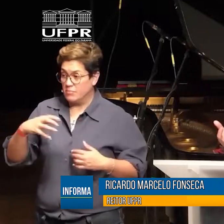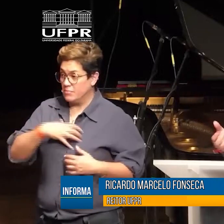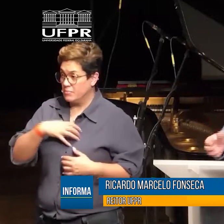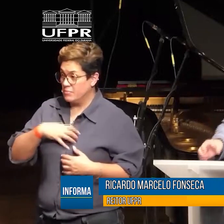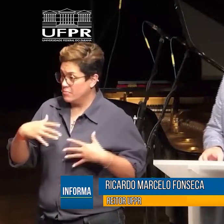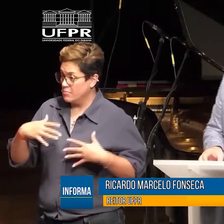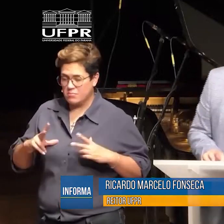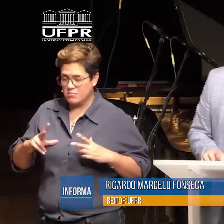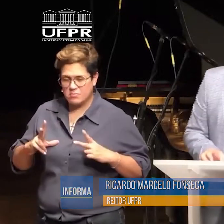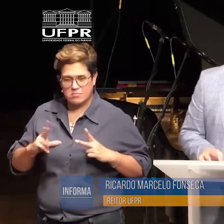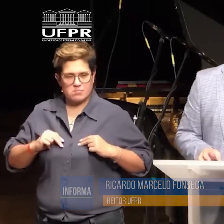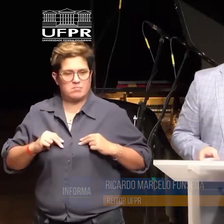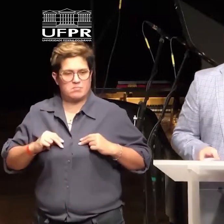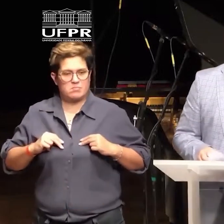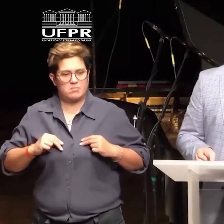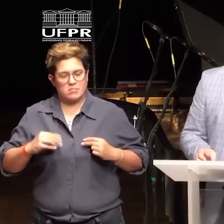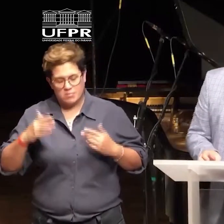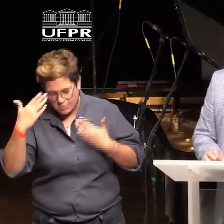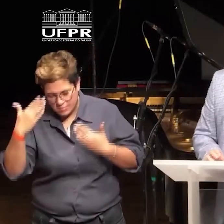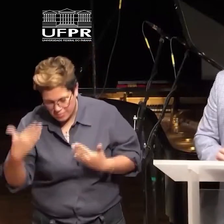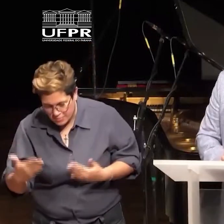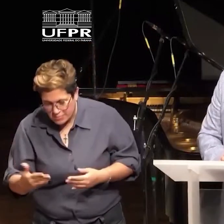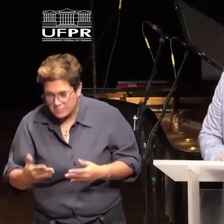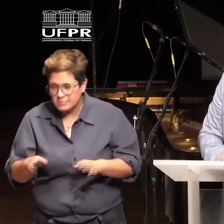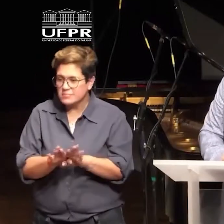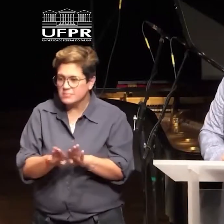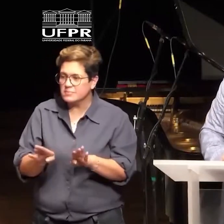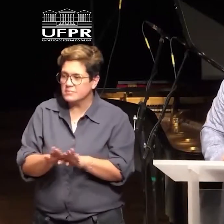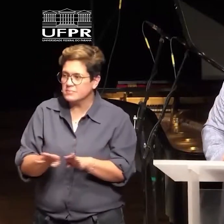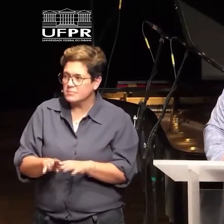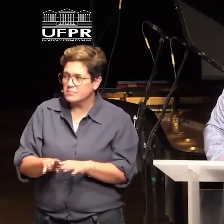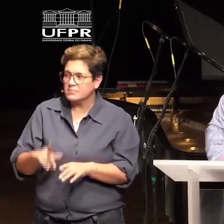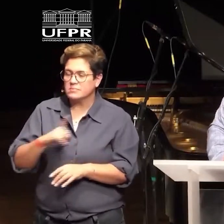esse grande convênio com o nosso Ministério da Cultura.